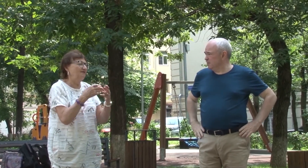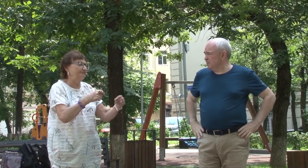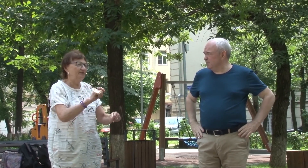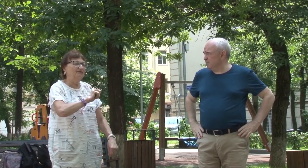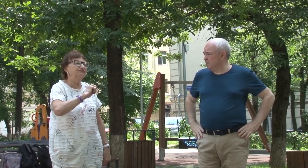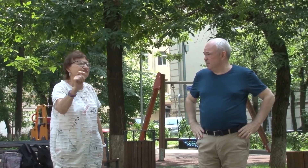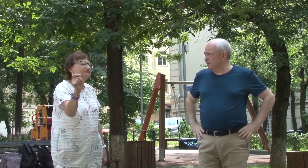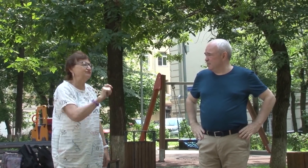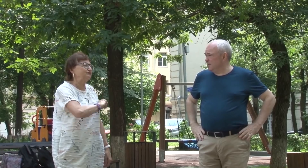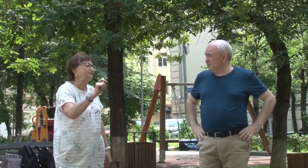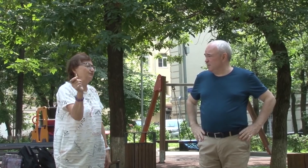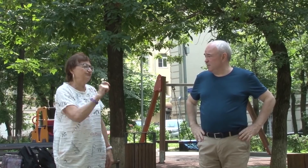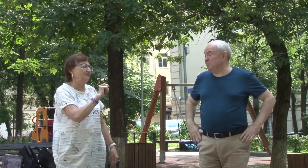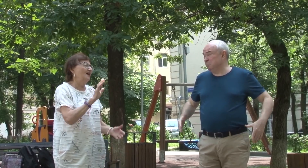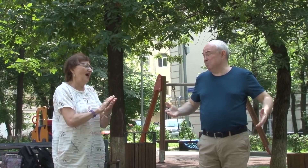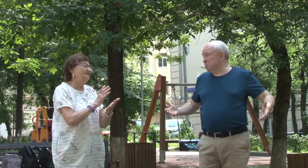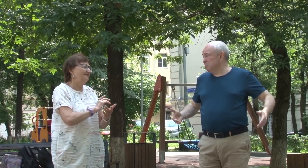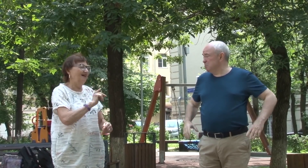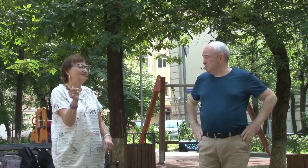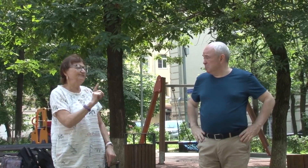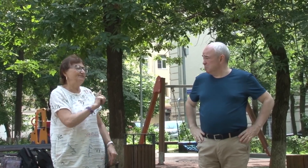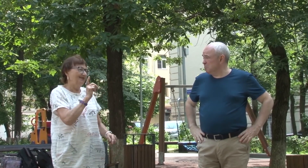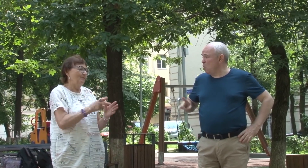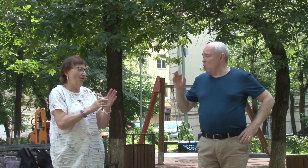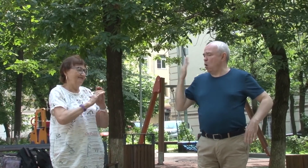Газеты еще продавали – жест такой, может, из-за этого?